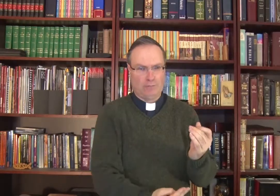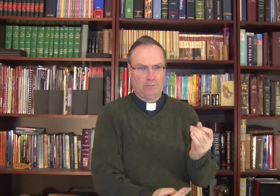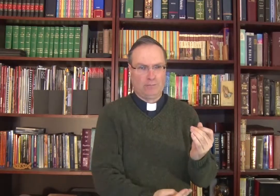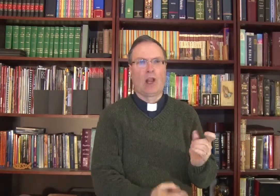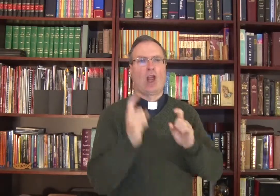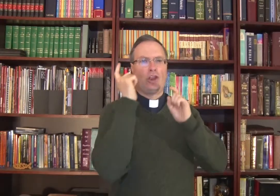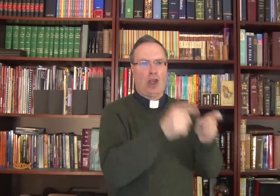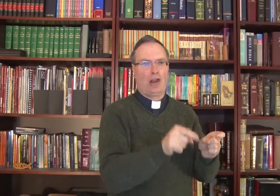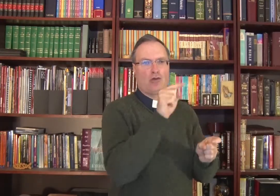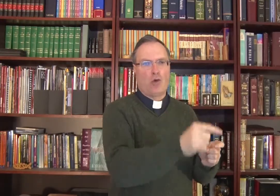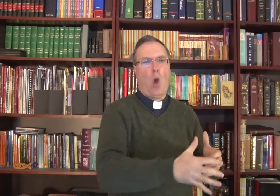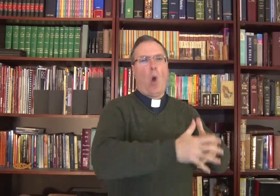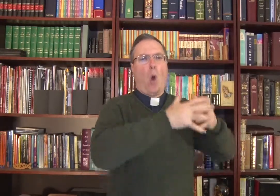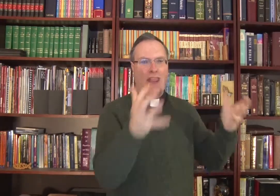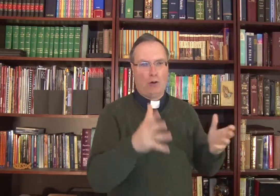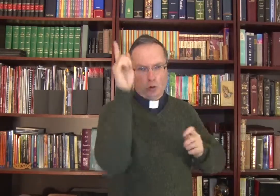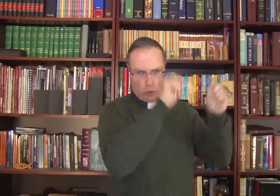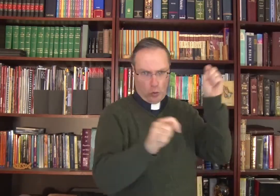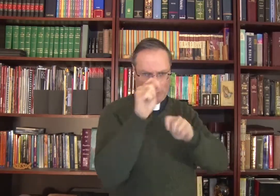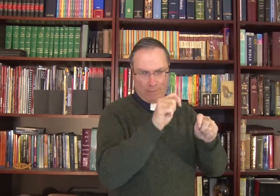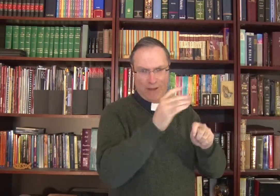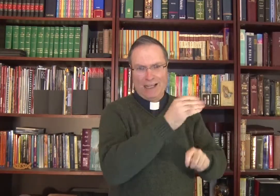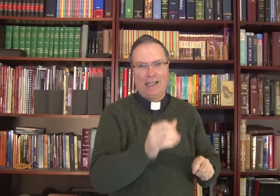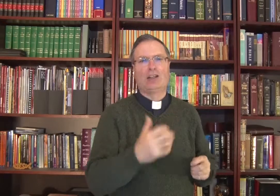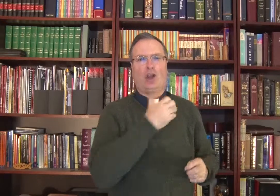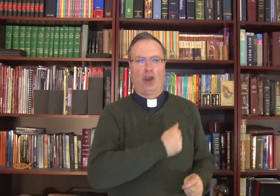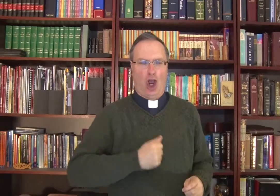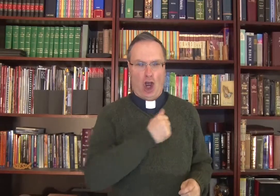Donnez-lui autant de tourment et de deuil